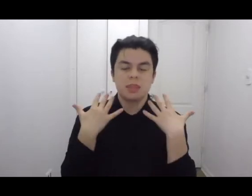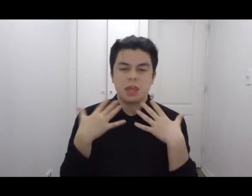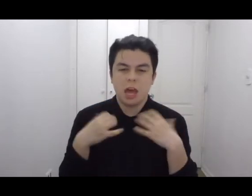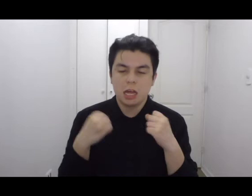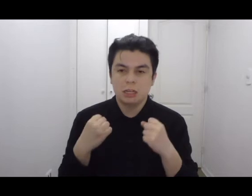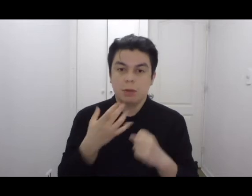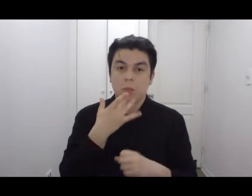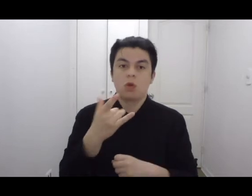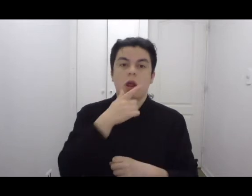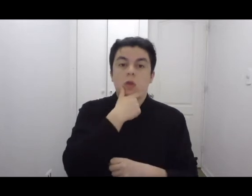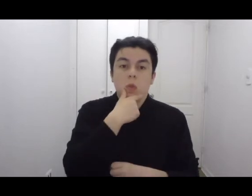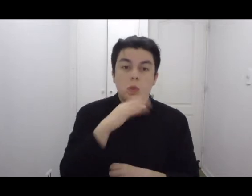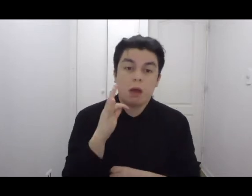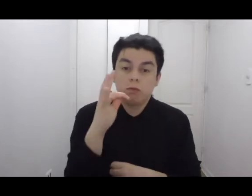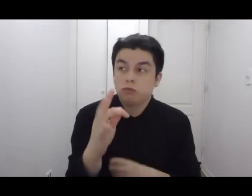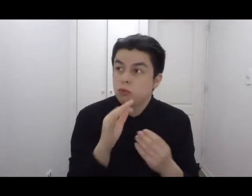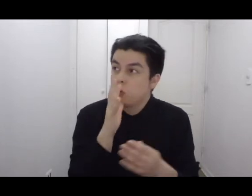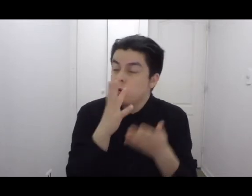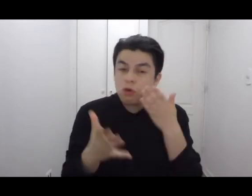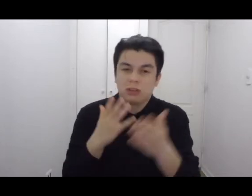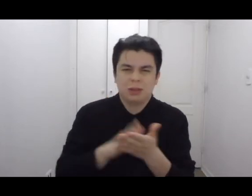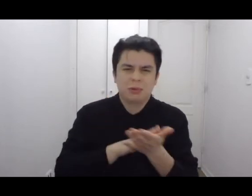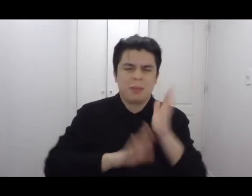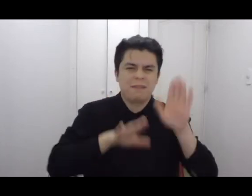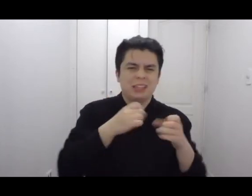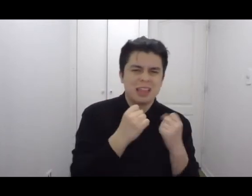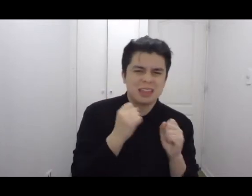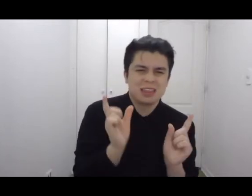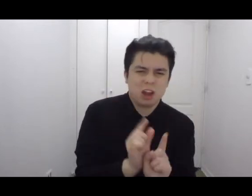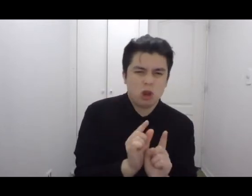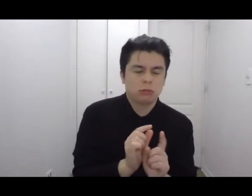y la ansiedad producida por la incertidumbre porque un estrés